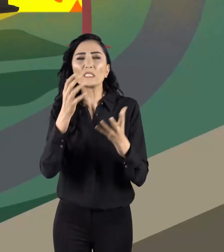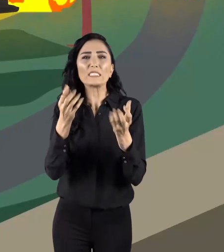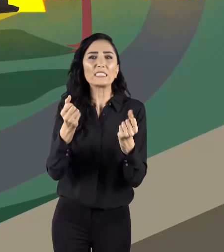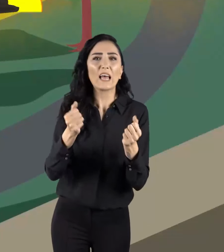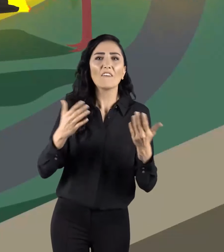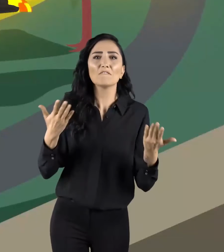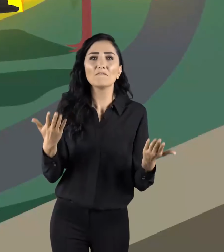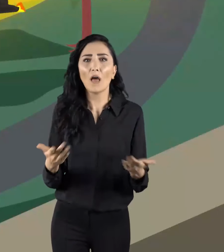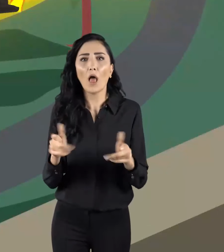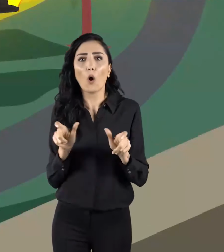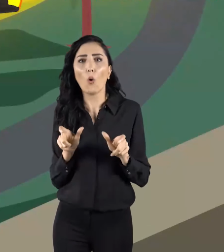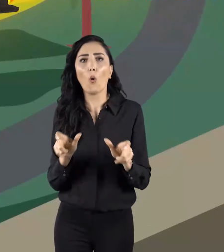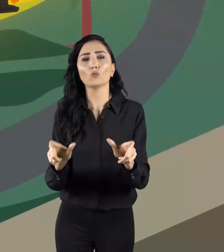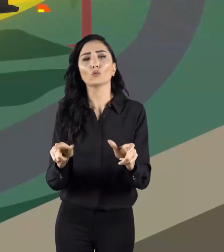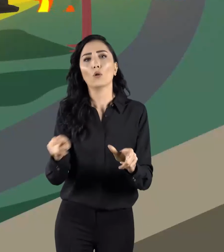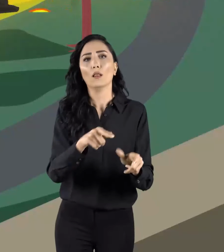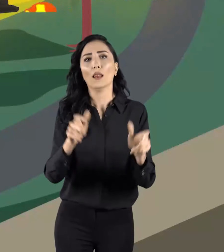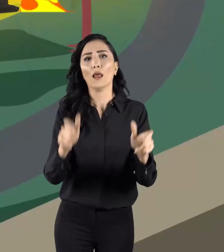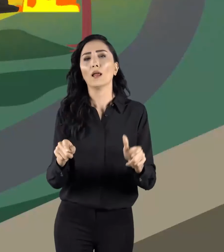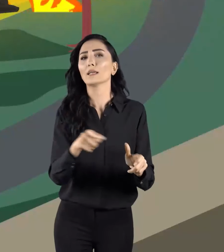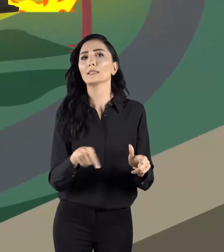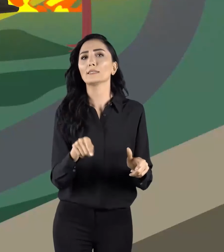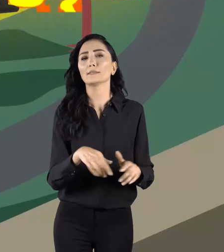oluşturulan ıslak veya nihai kontrol hatlarıdır.